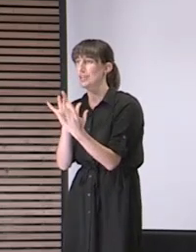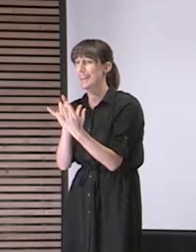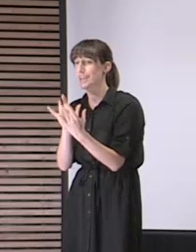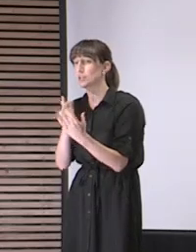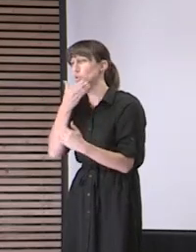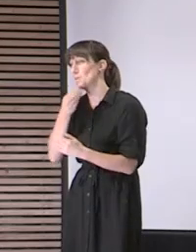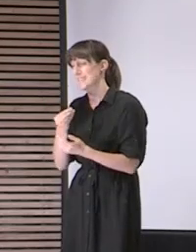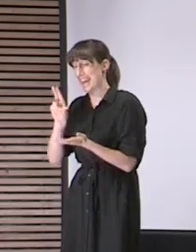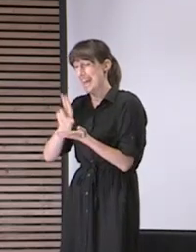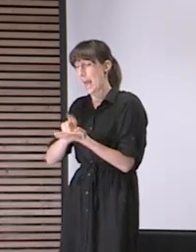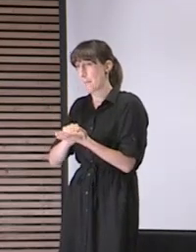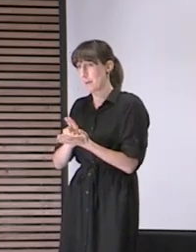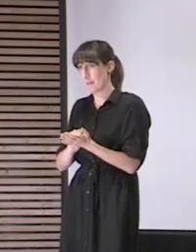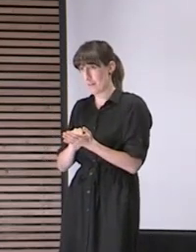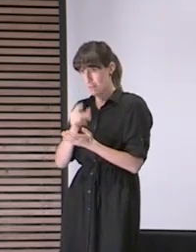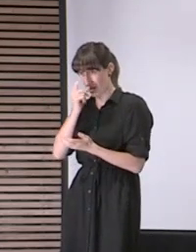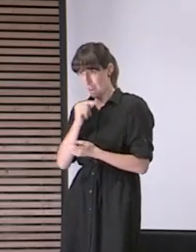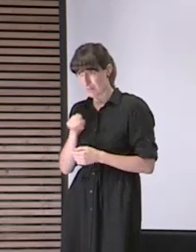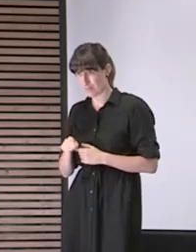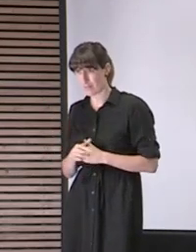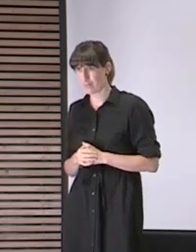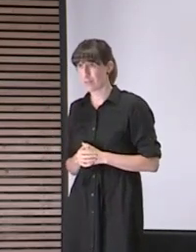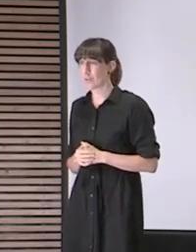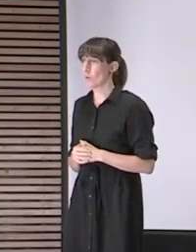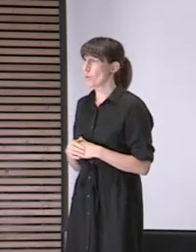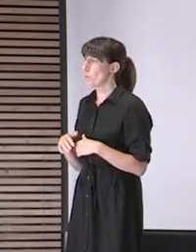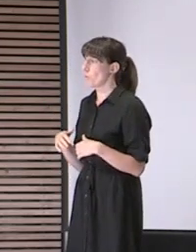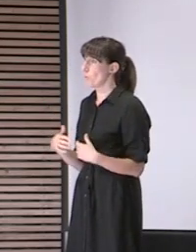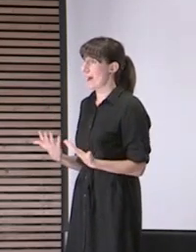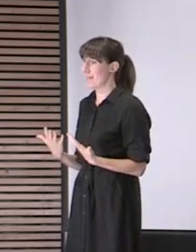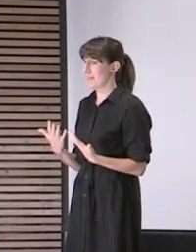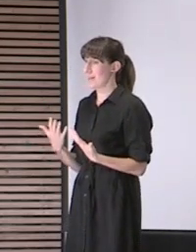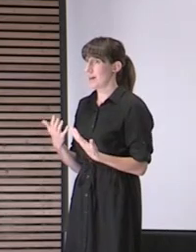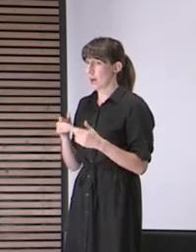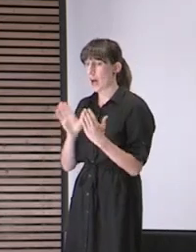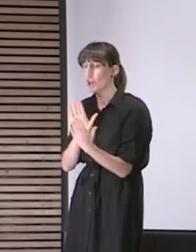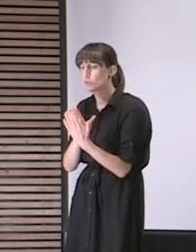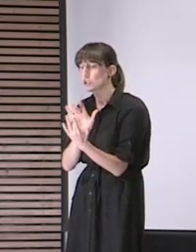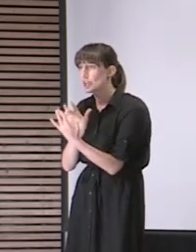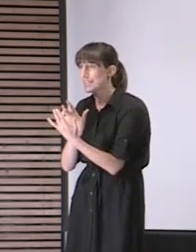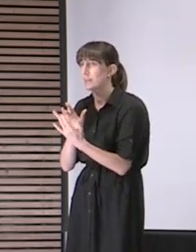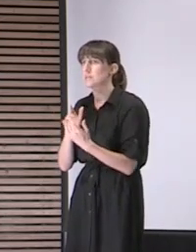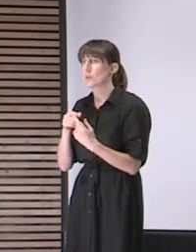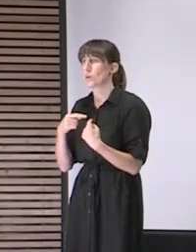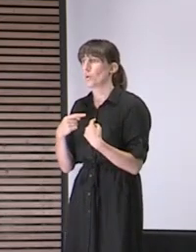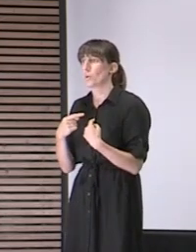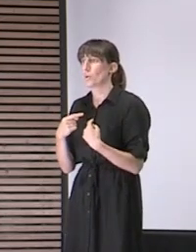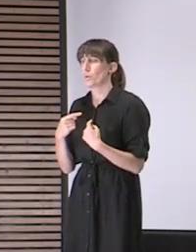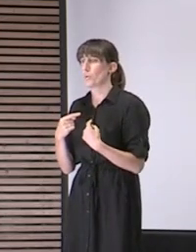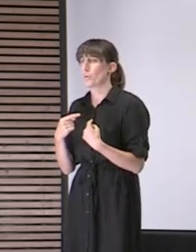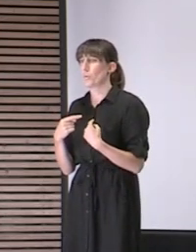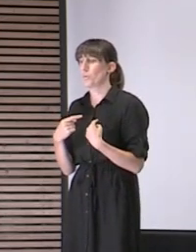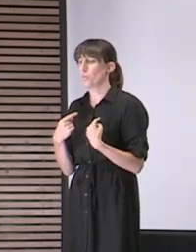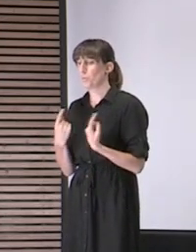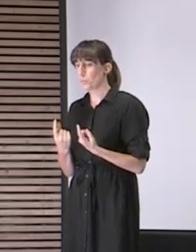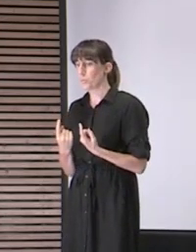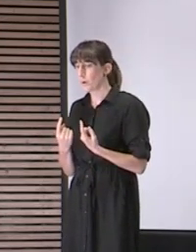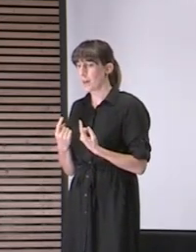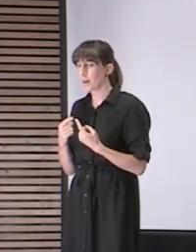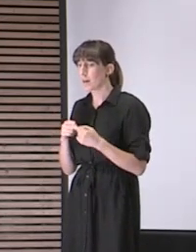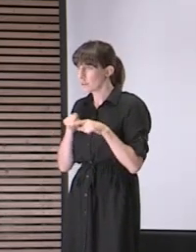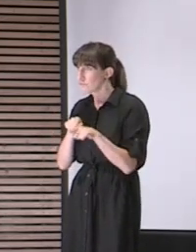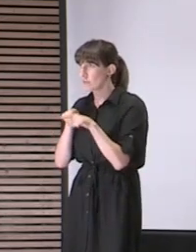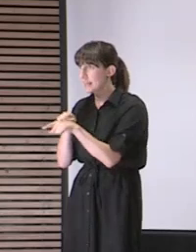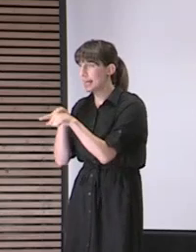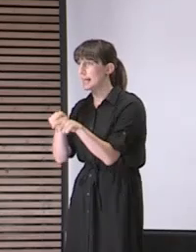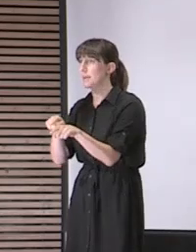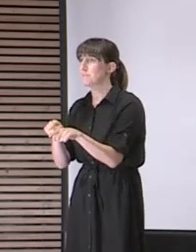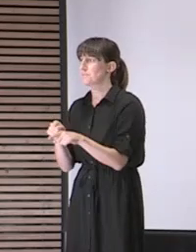eso? ASHLEY BLOOMEFIELD: